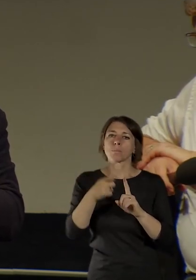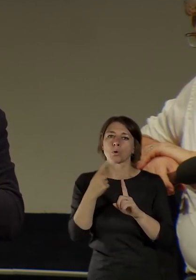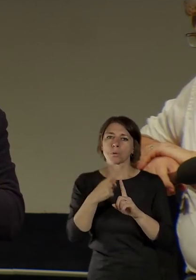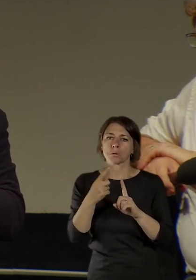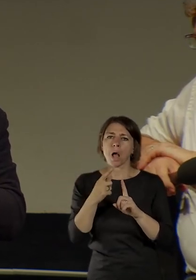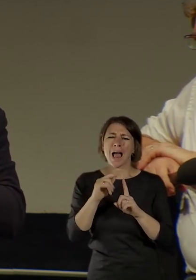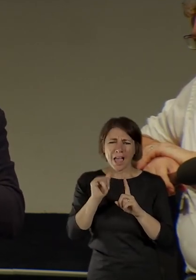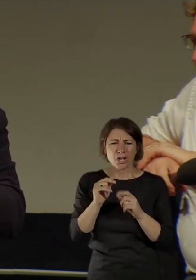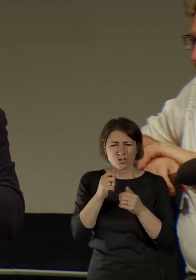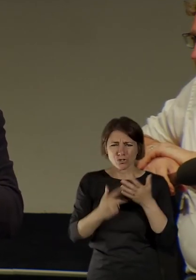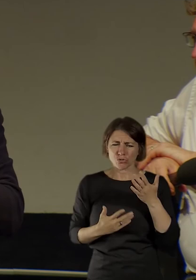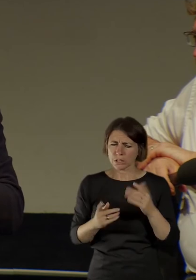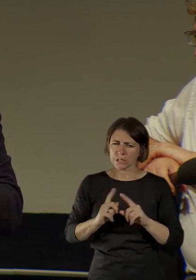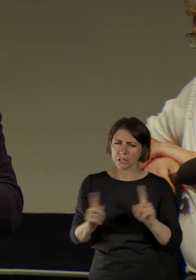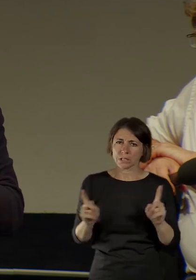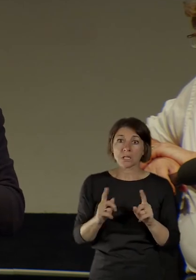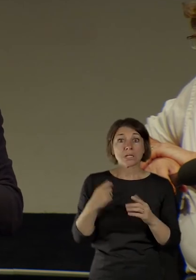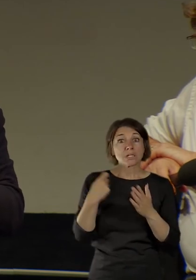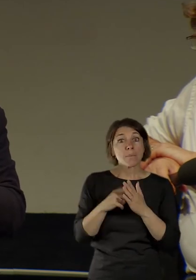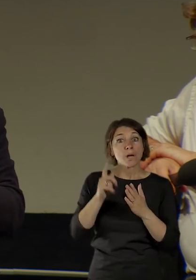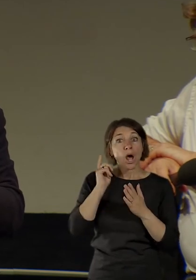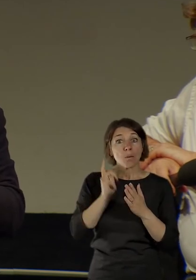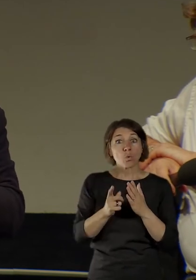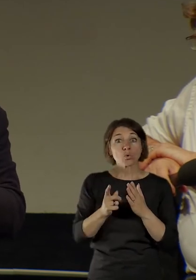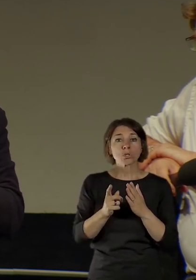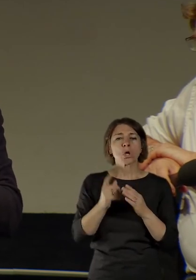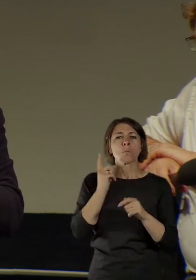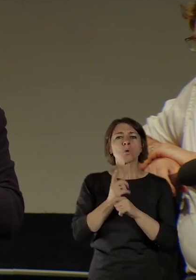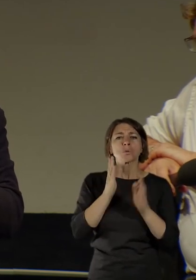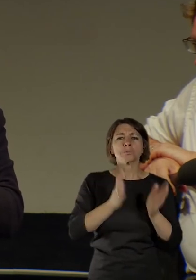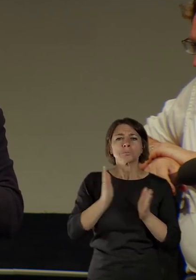Takže snahou není načrtnout nějaké rovné čáry, rovné bloky, ortagonální v území.